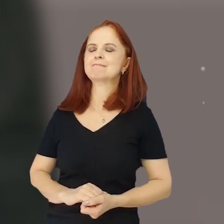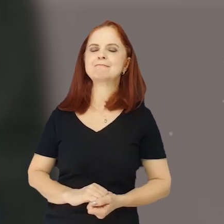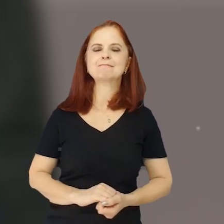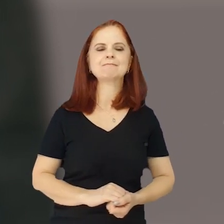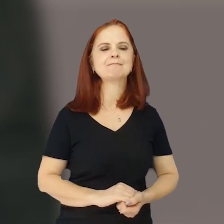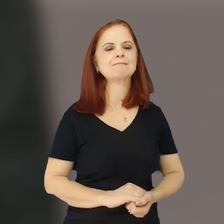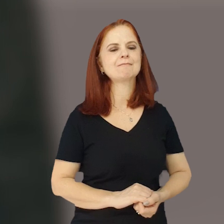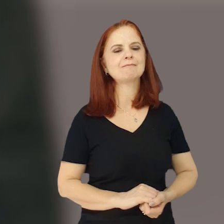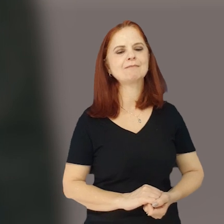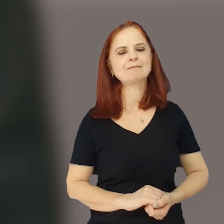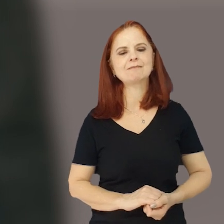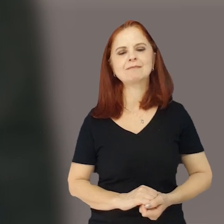[Música]